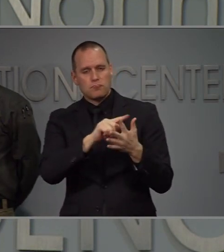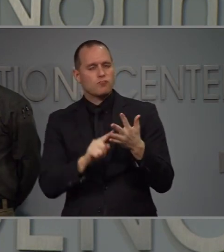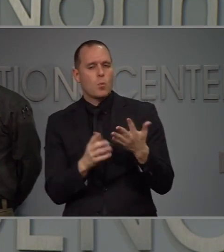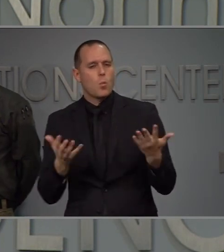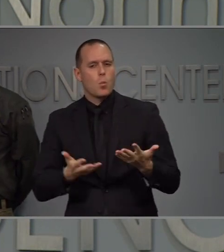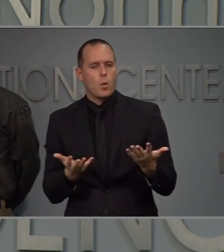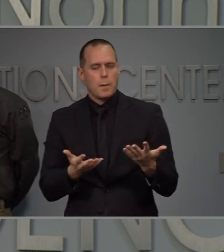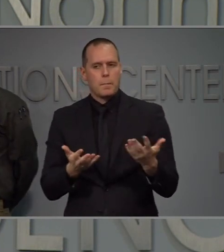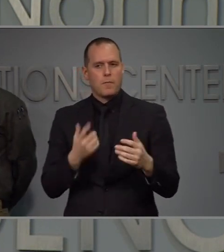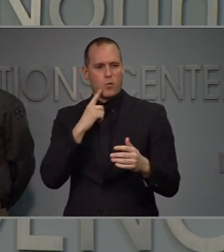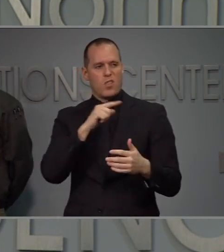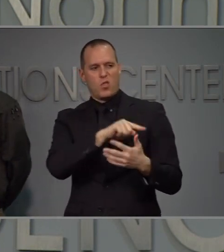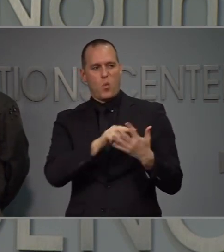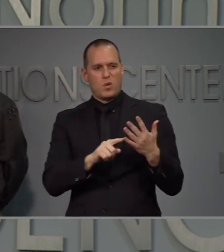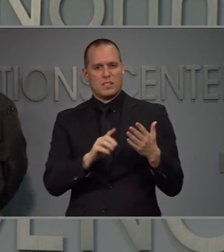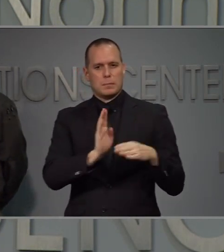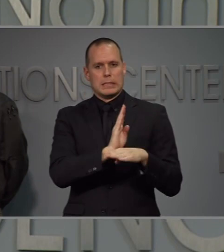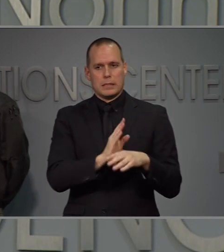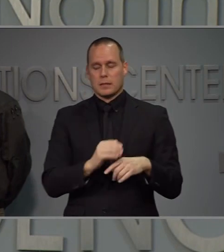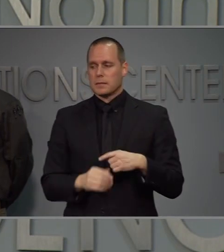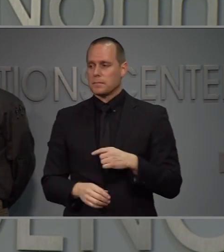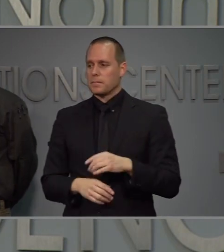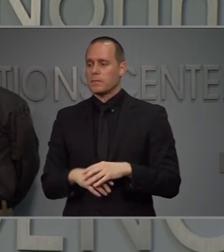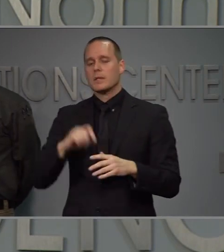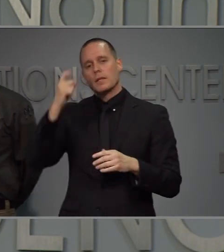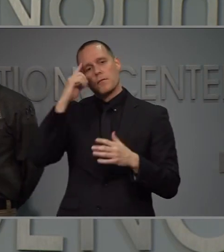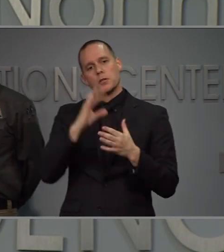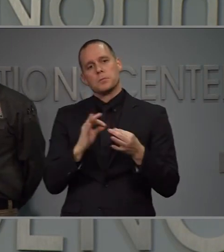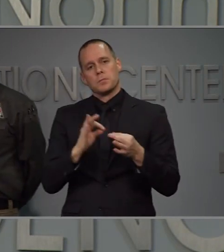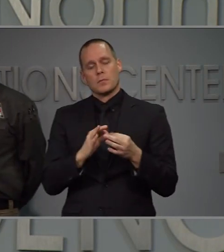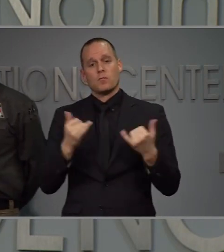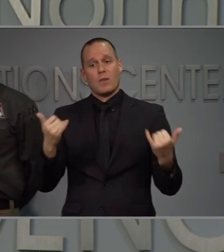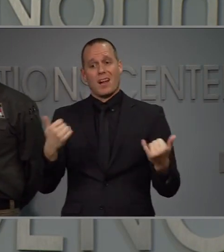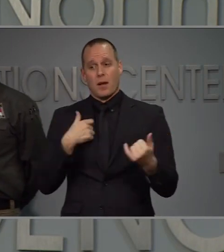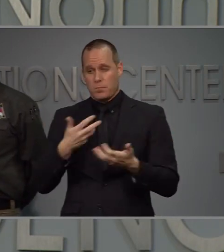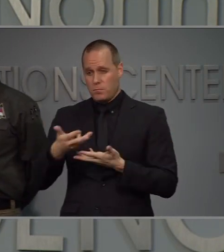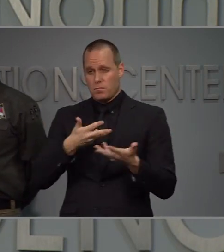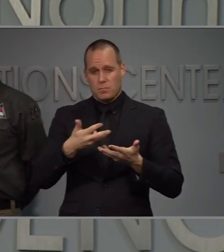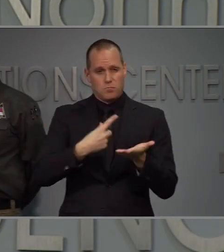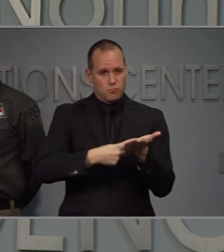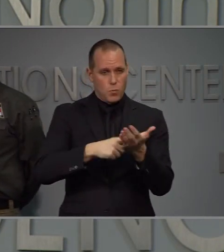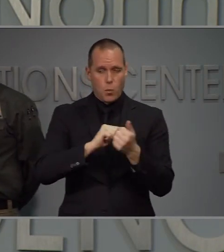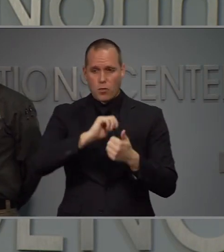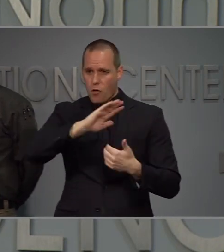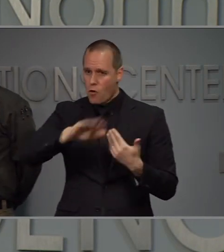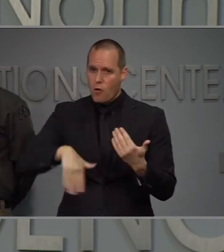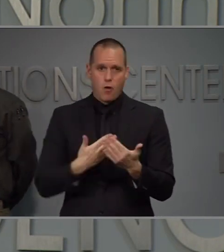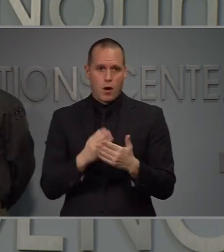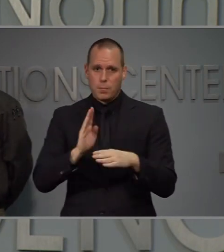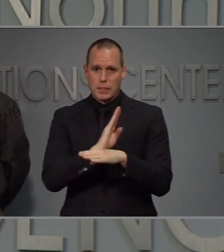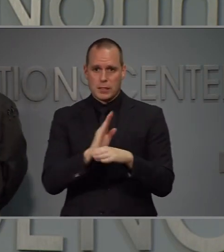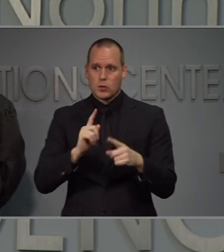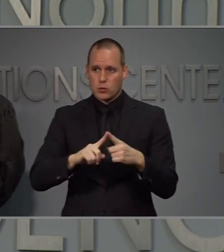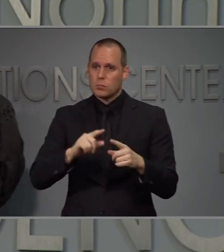Y es que existen para y para darles a estos negocios cuando Argán respuesta. Estamos está colaborando con todos los